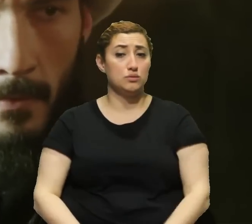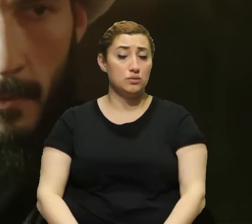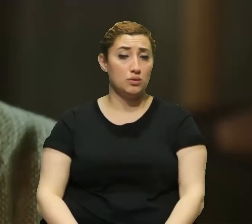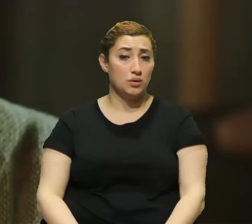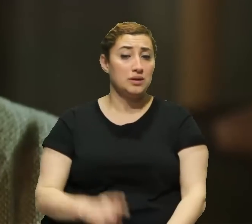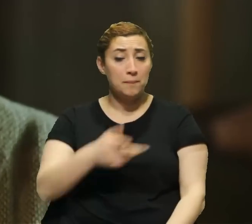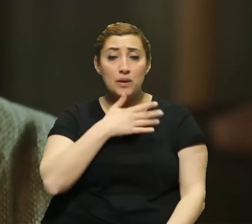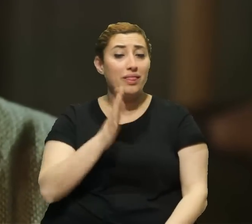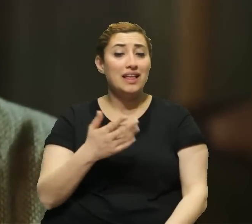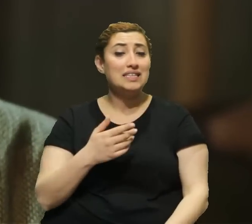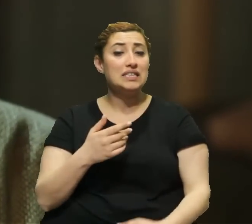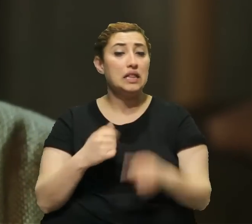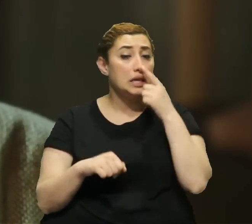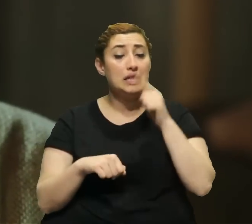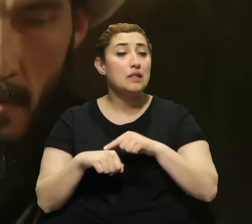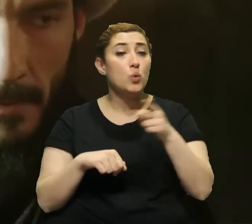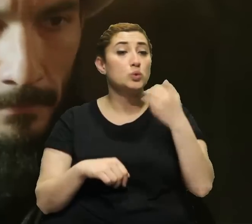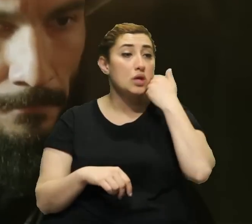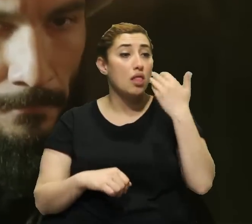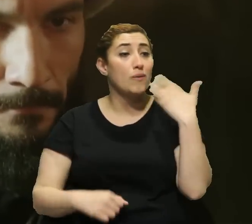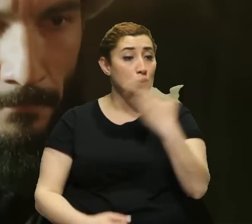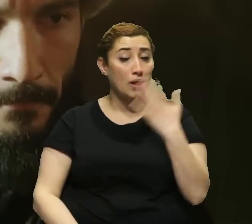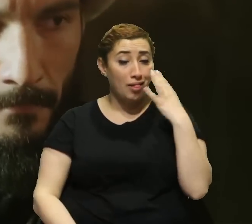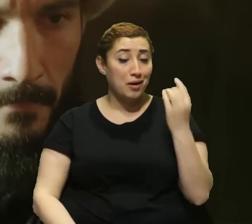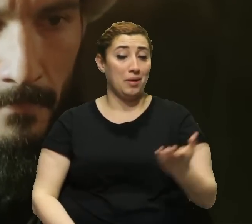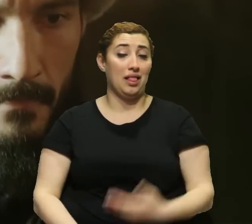Bilirsin de nasıl iman edersin bu yalana?